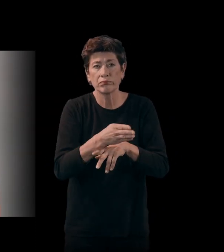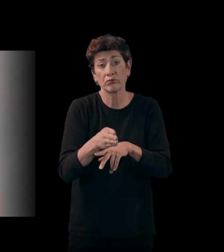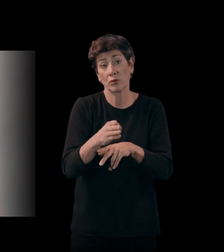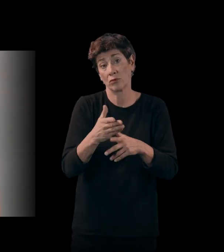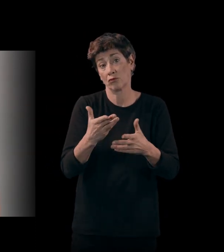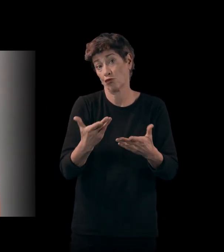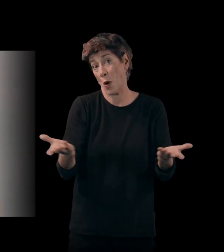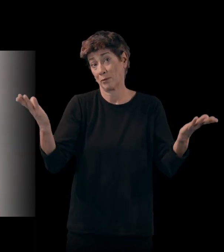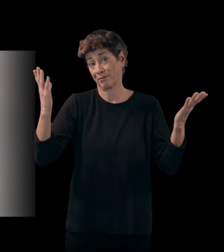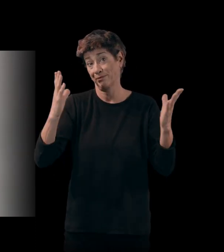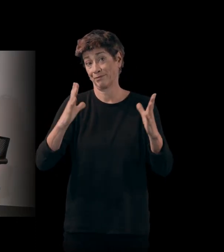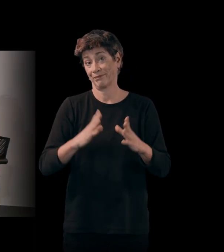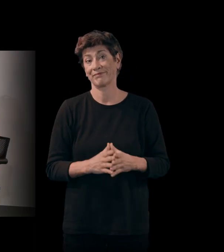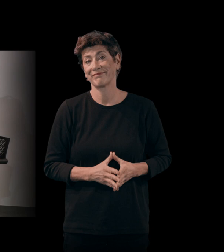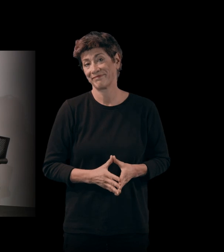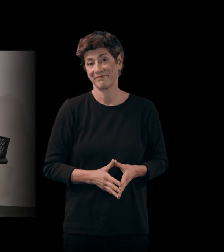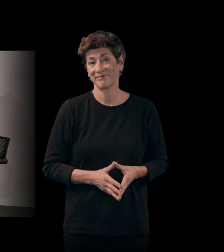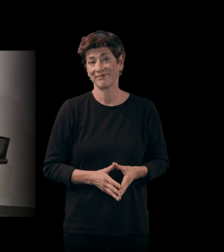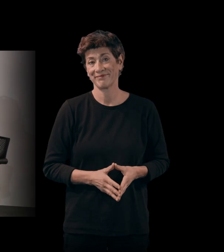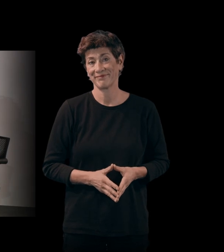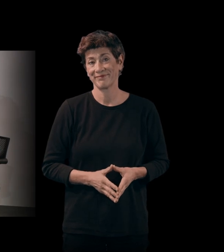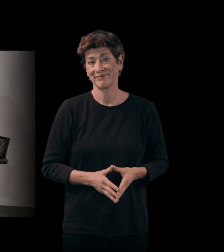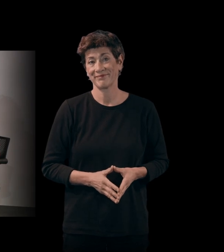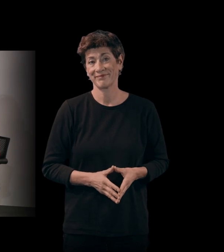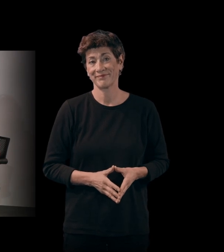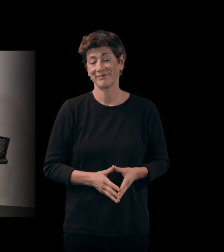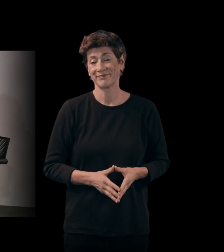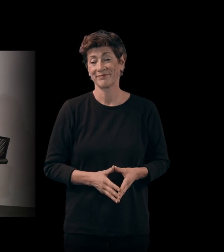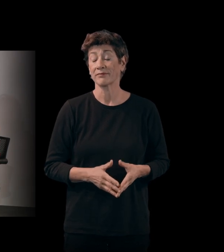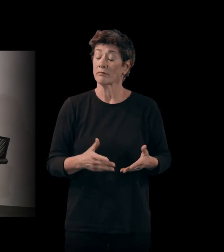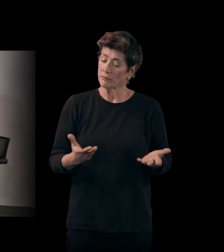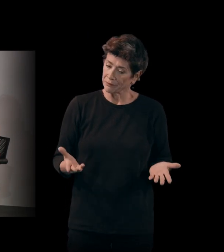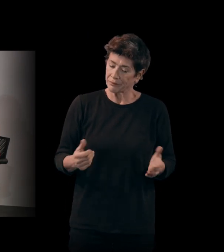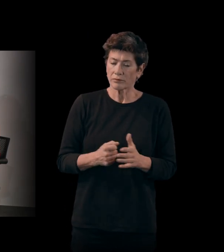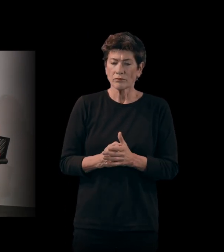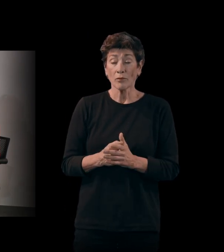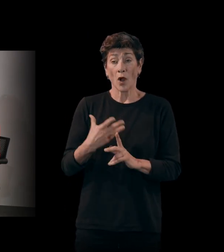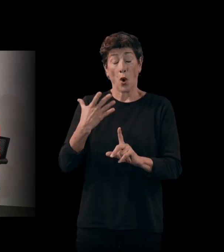Ne pas oublier, il y a eux et il y a vous.